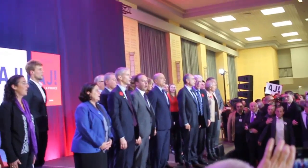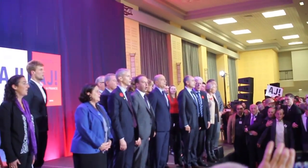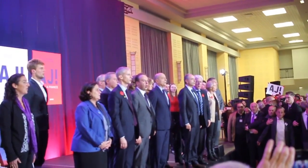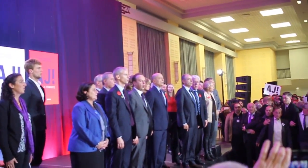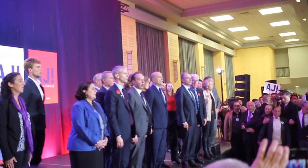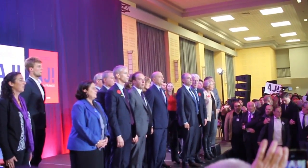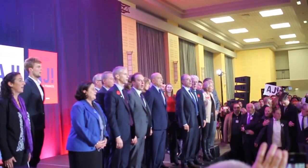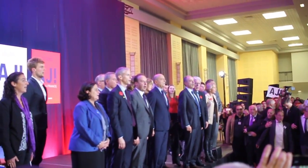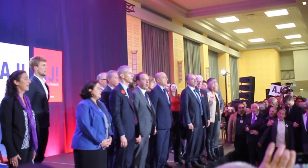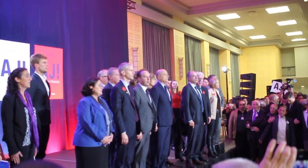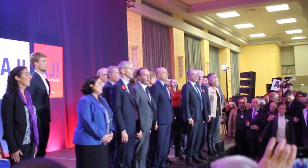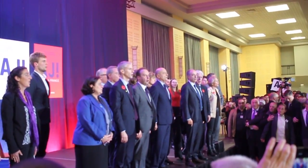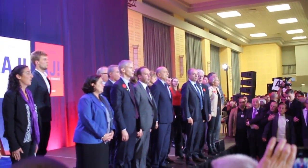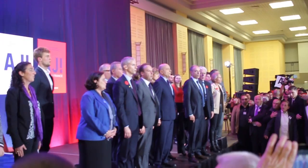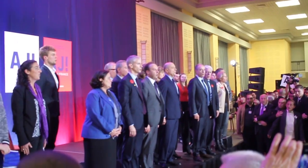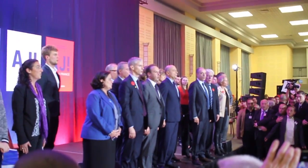(...chant national français, la Marseillaise...)